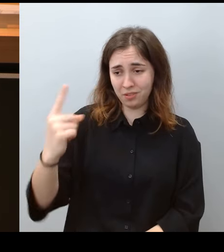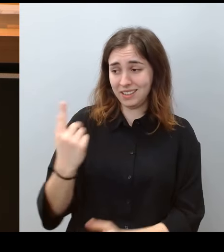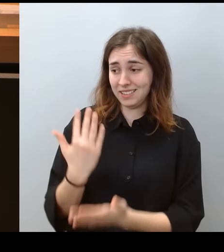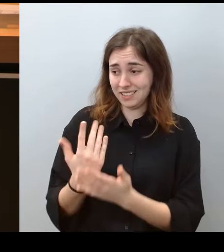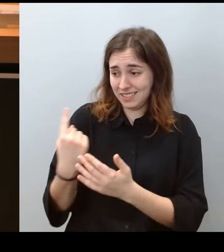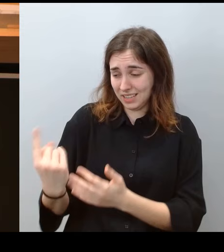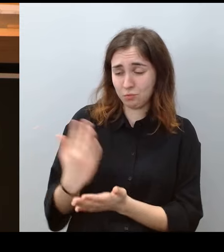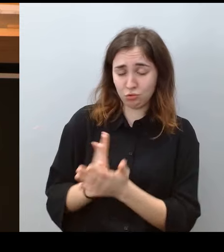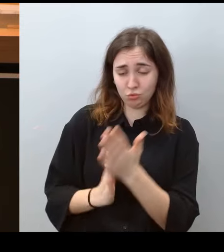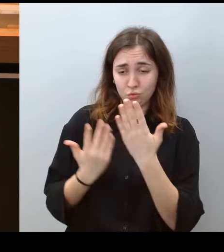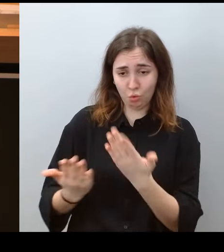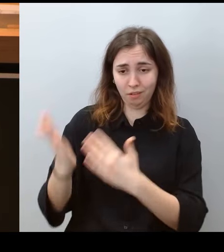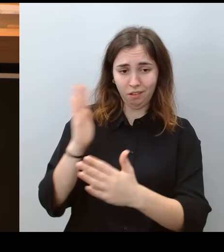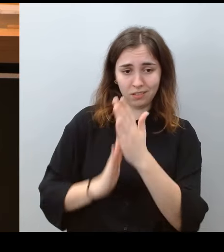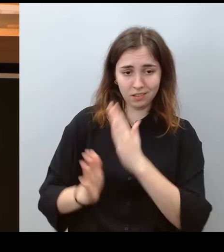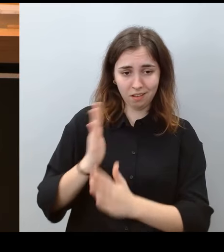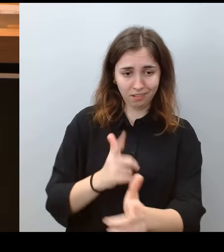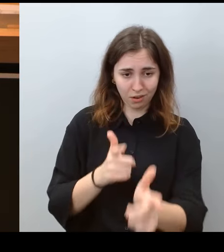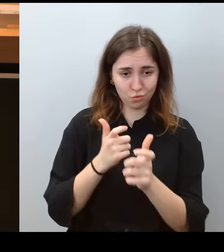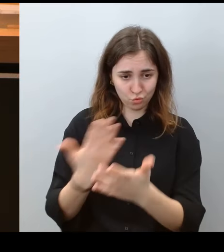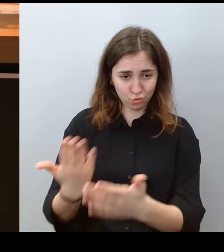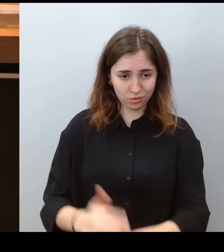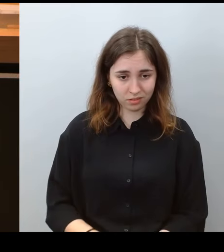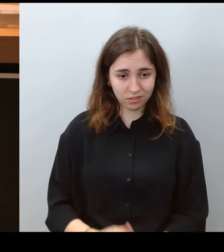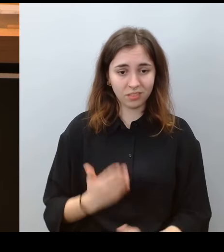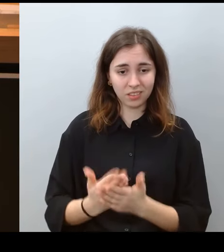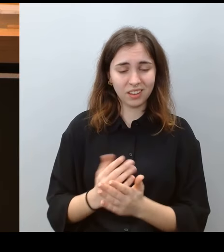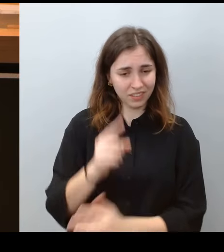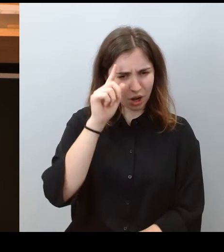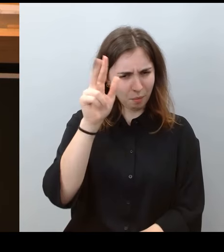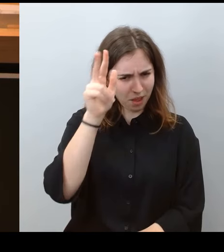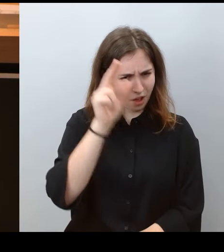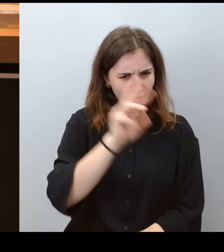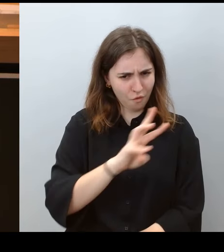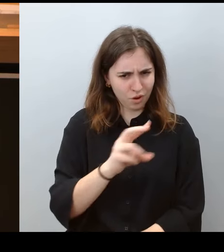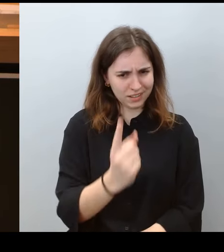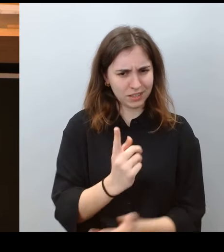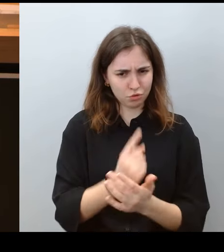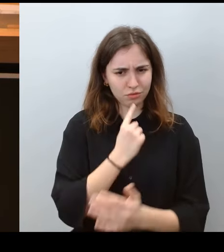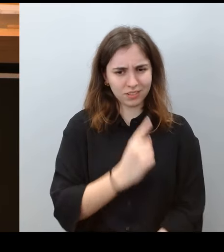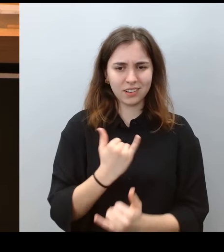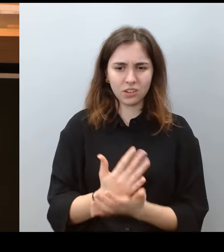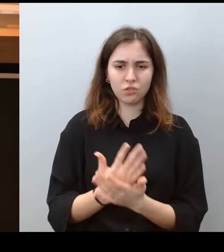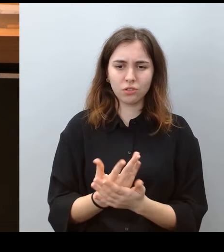gesagt, dauert es, bis man diesen Berechtigungsnachweis hat. Ewige Wochen, Monate. Das hat dann wieder zur